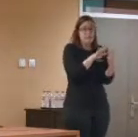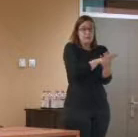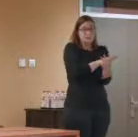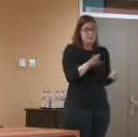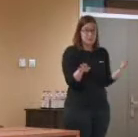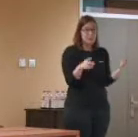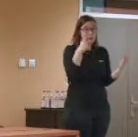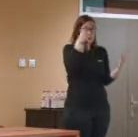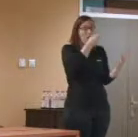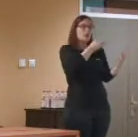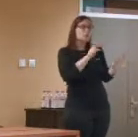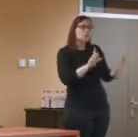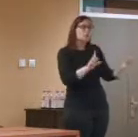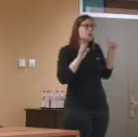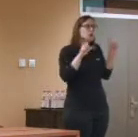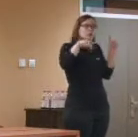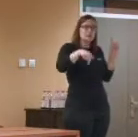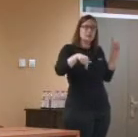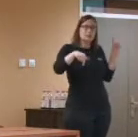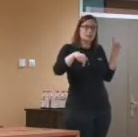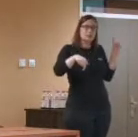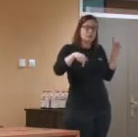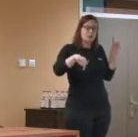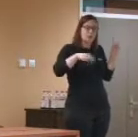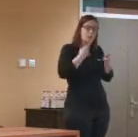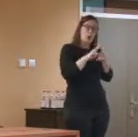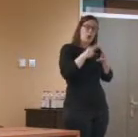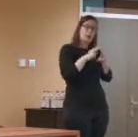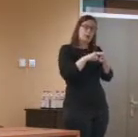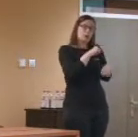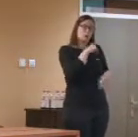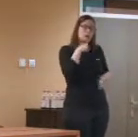los protagonistas que hemos tenido en la política autonómica o provincial,